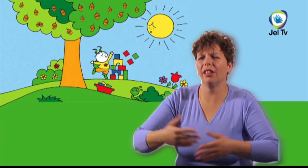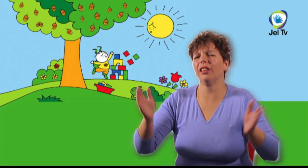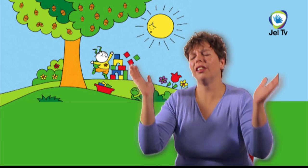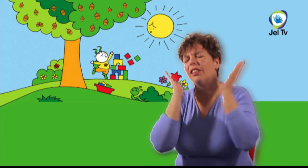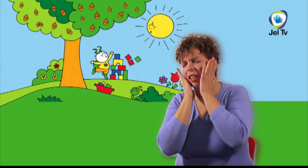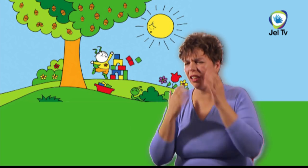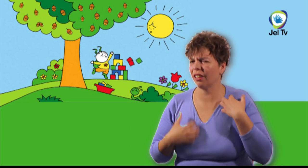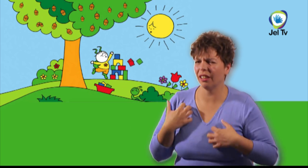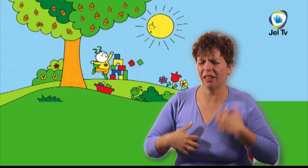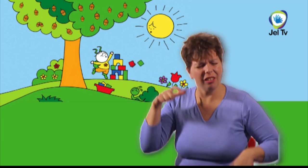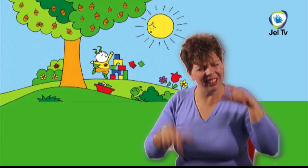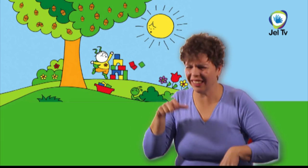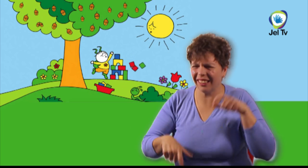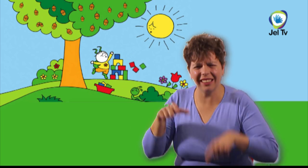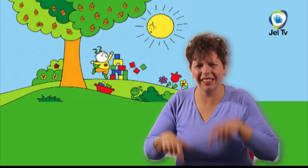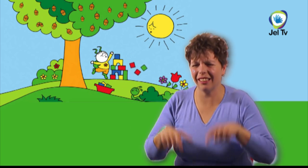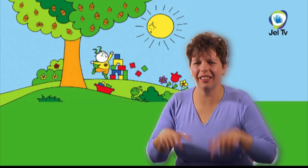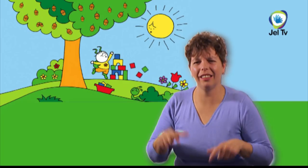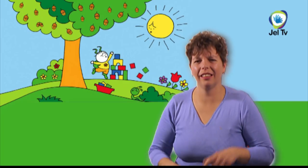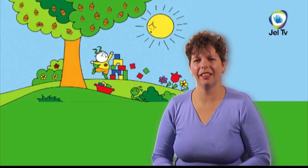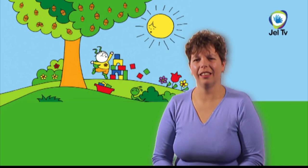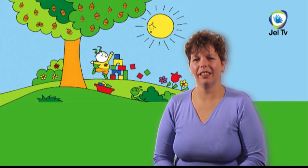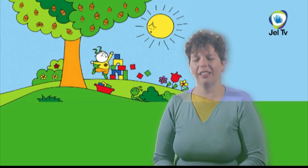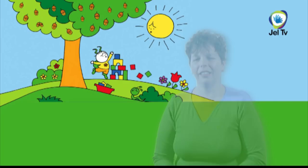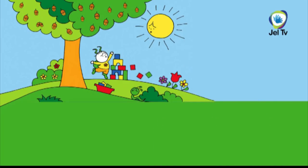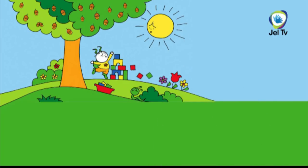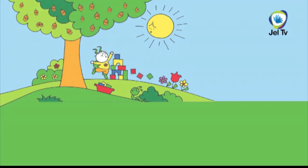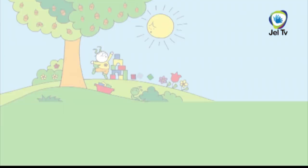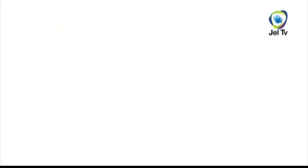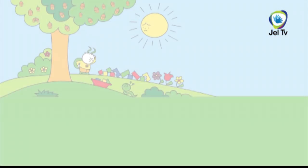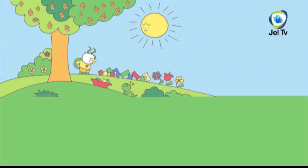Jaj, ne! Kiáltott Gömbi, és dühösen dobbantott lábával.